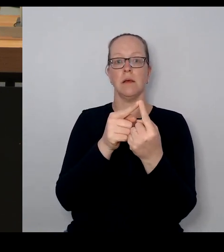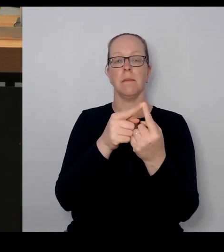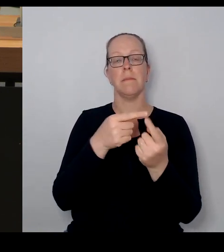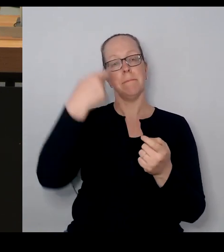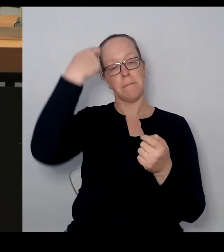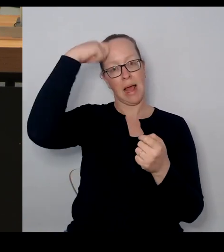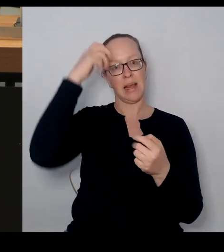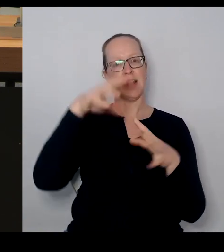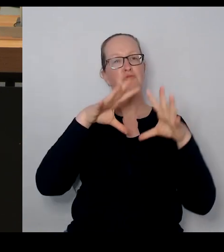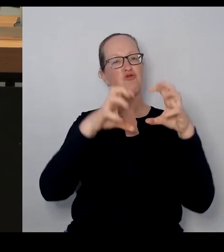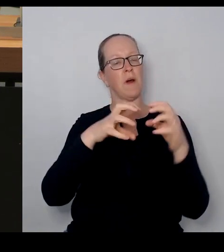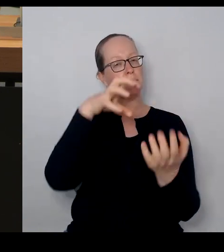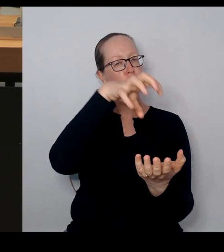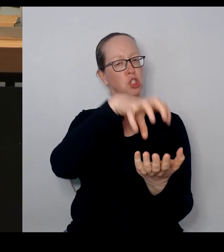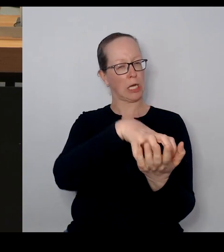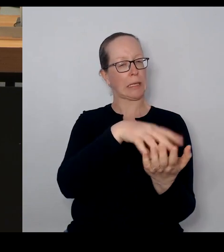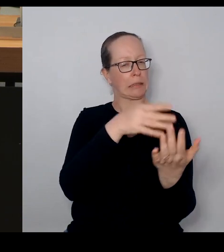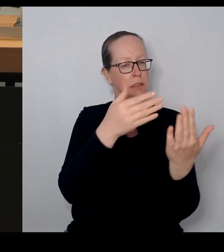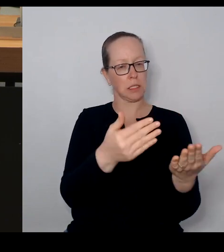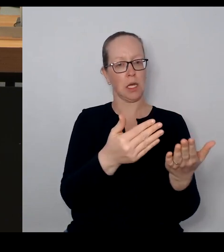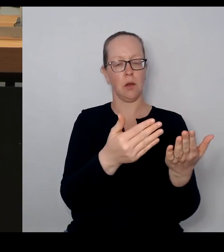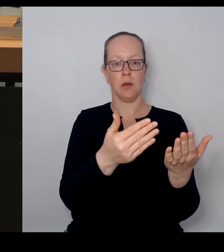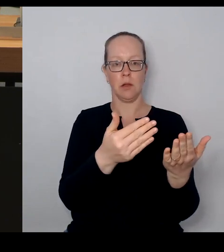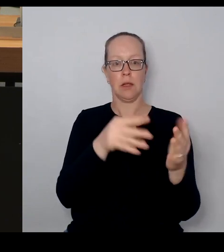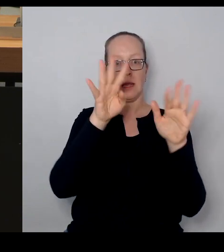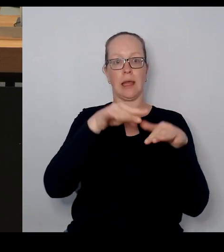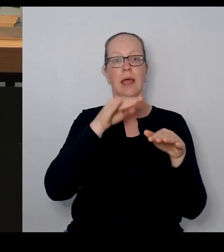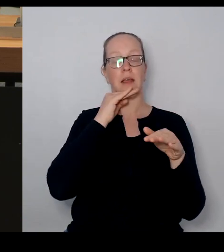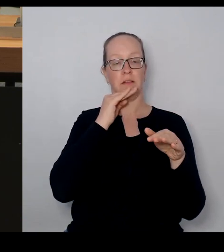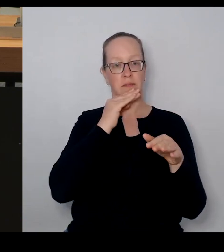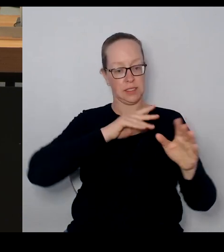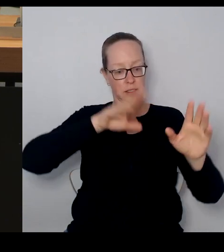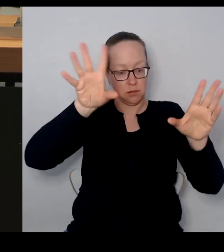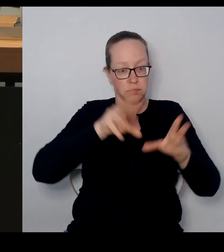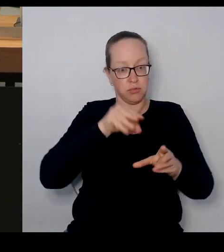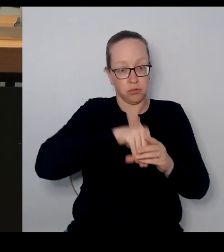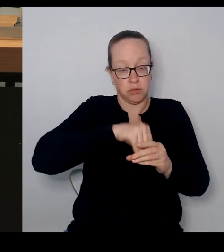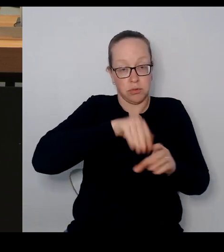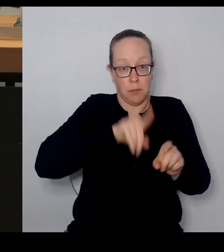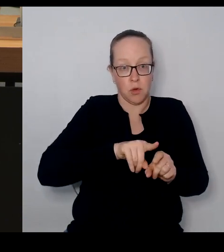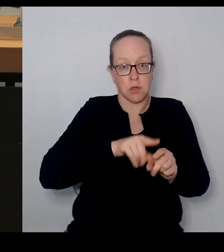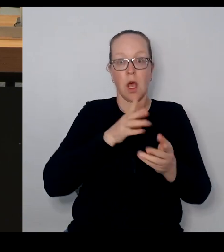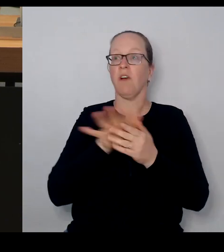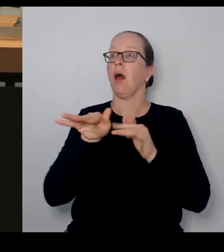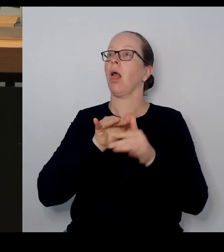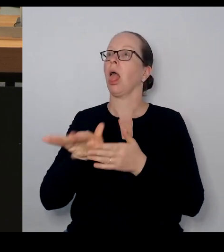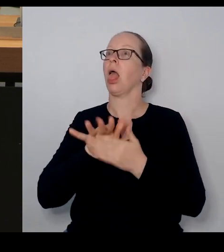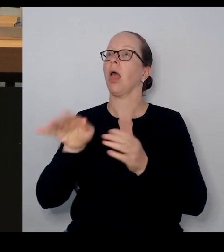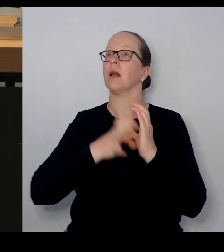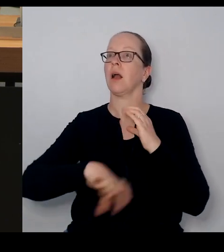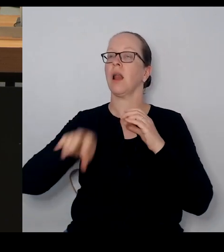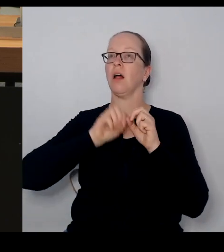der kostbare Regen nicht einfach irgendwo in der Kanalisation versickert und dann tatsächlich aus Berlin rausgeschwemmt